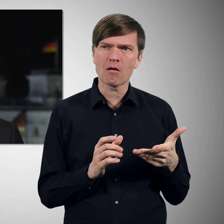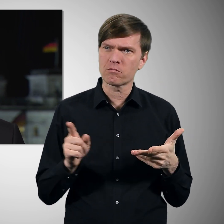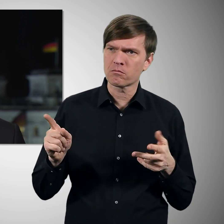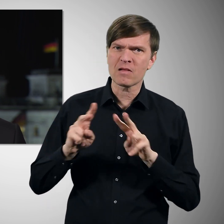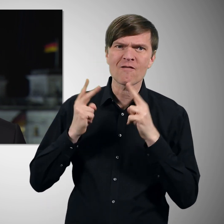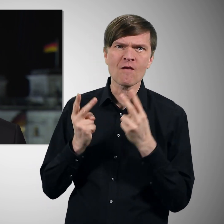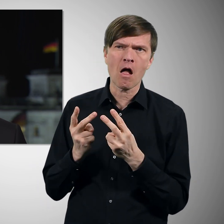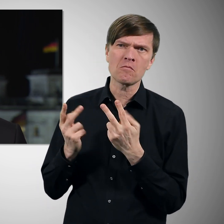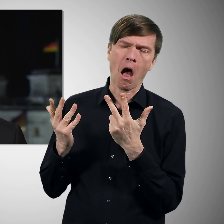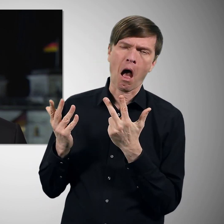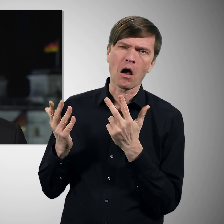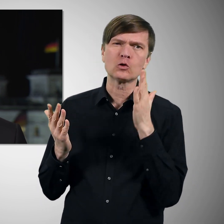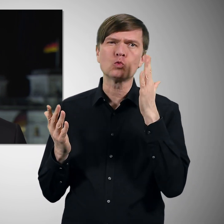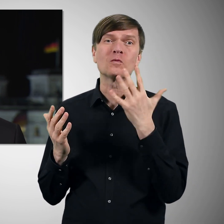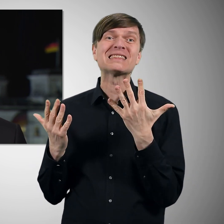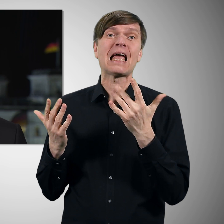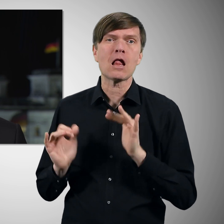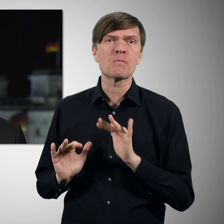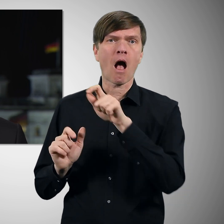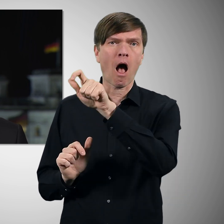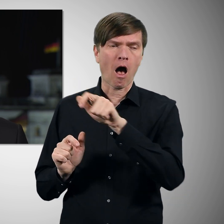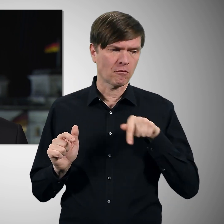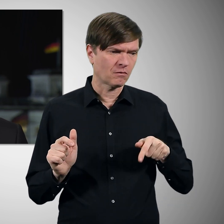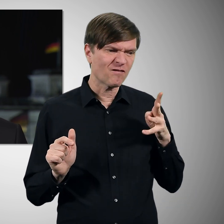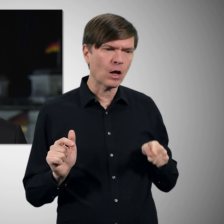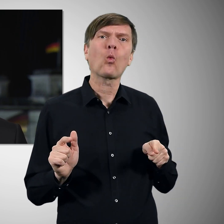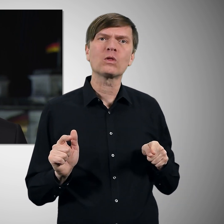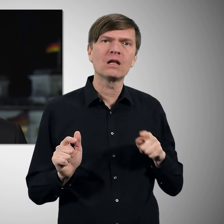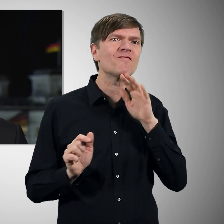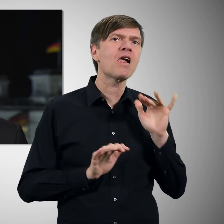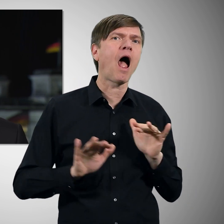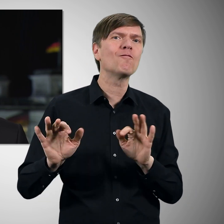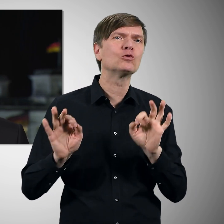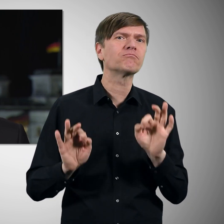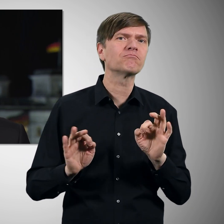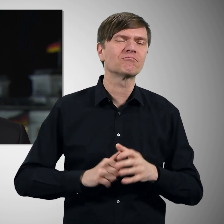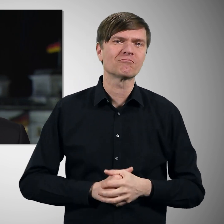künftig sogar zehn Milliarden Menschen ist das ein echtes Pfund. Darum ist es so wichtig,